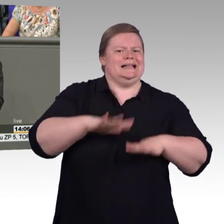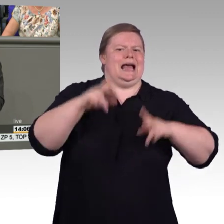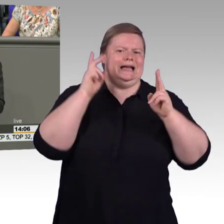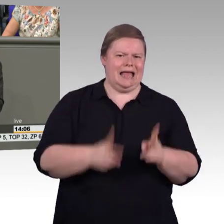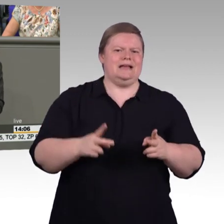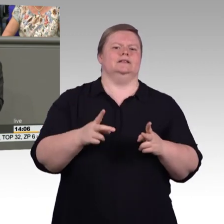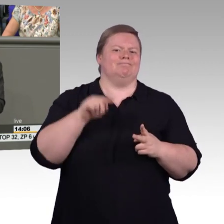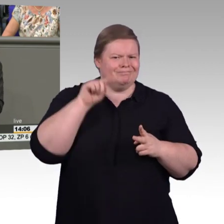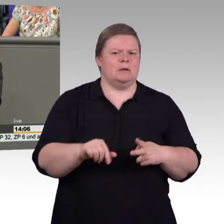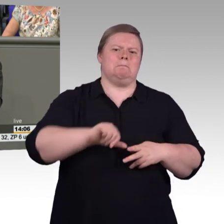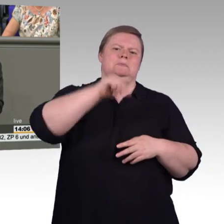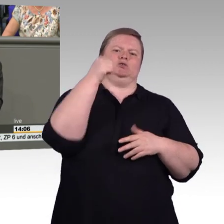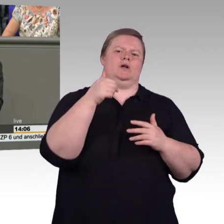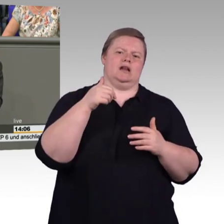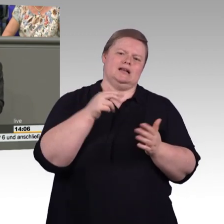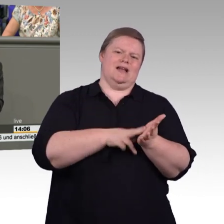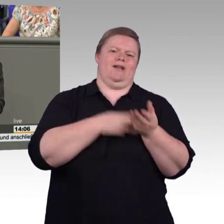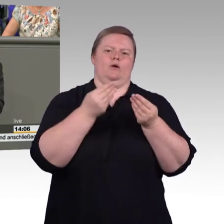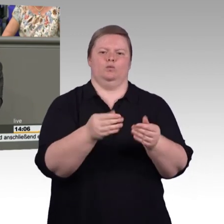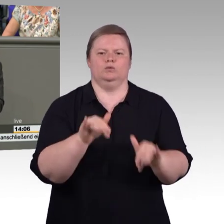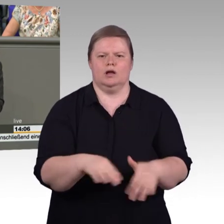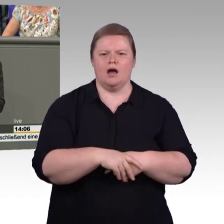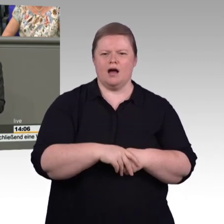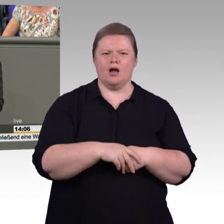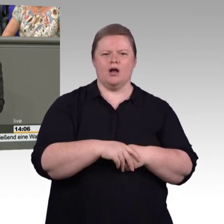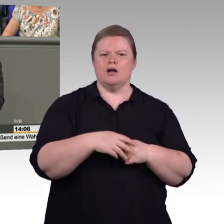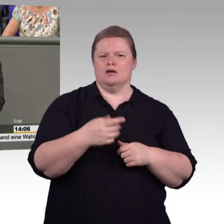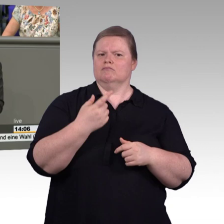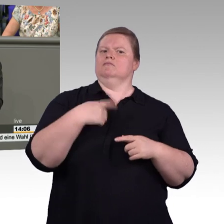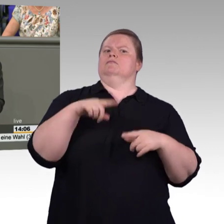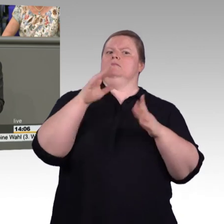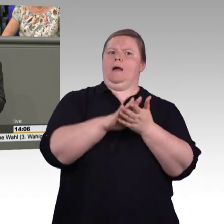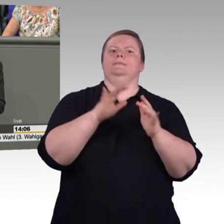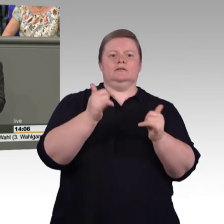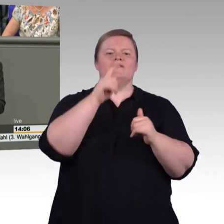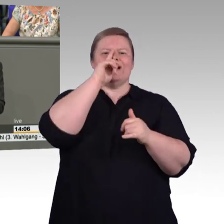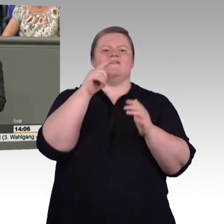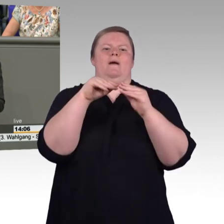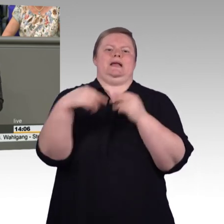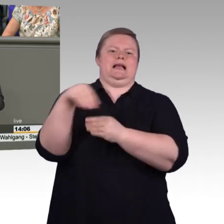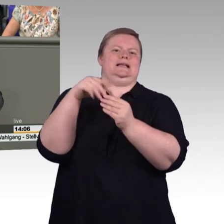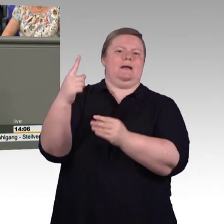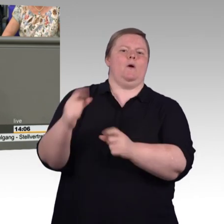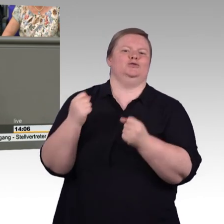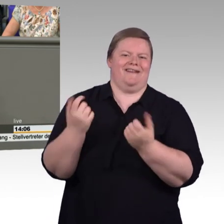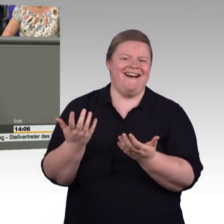Kinder sind immer dann stark, wenn die Eltern und die Familien stark sind, darauf werden wir bei der Grundgesetzänderung am Ende auch achten, das kann ich Ihnen heute schon versprechen,